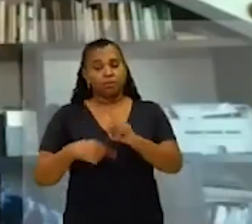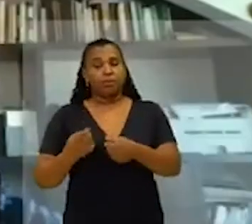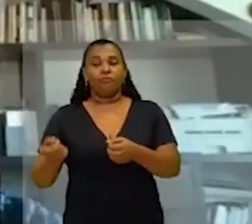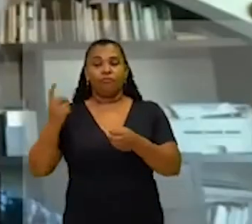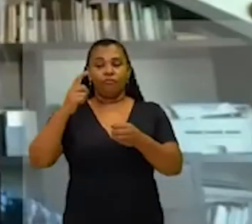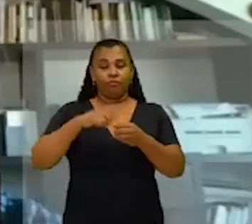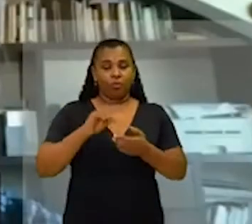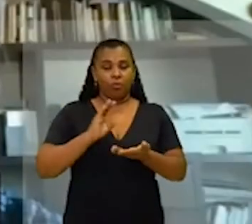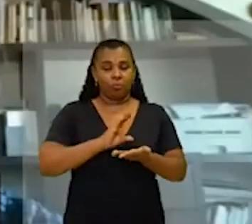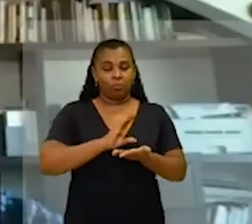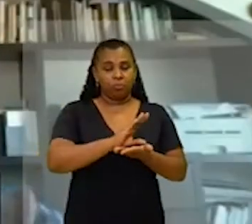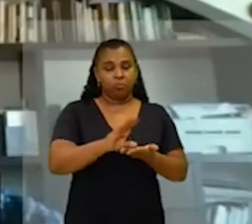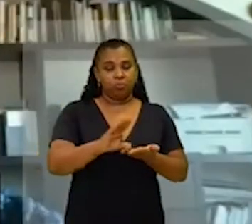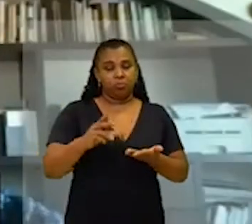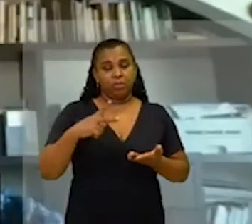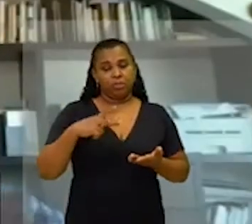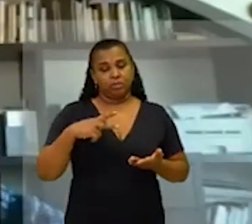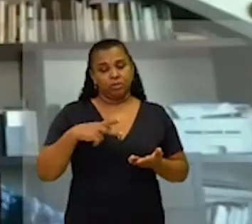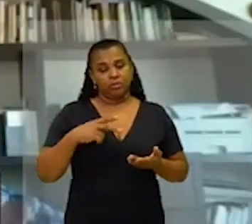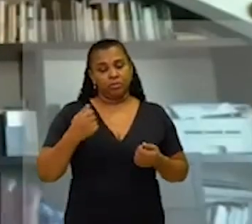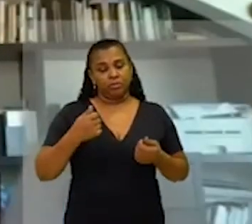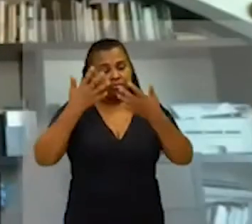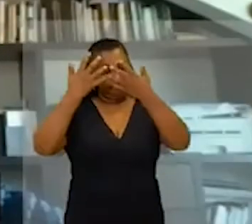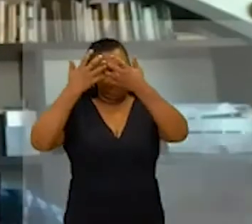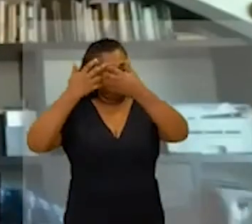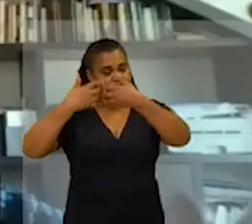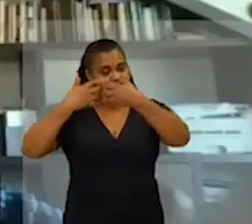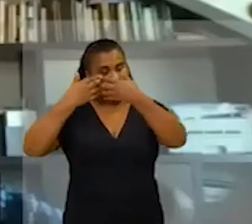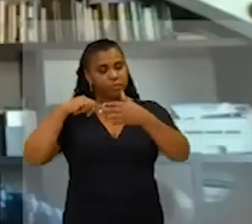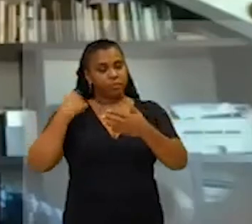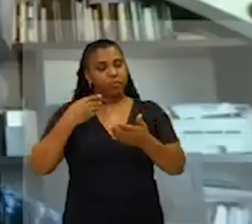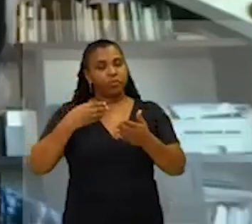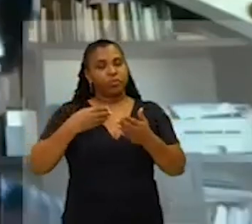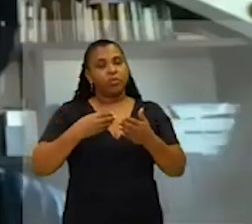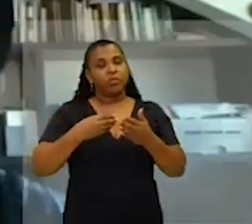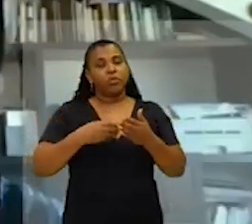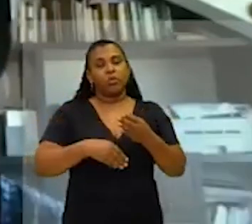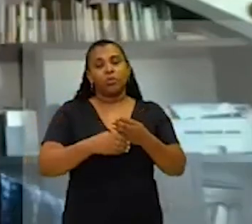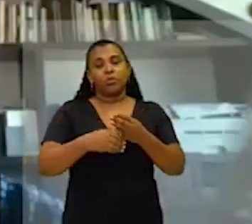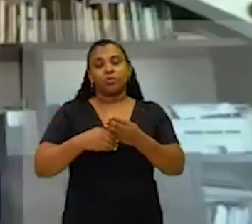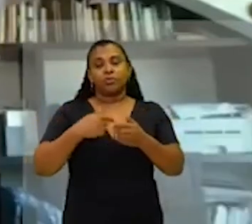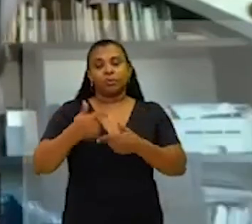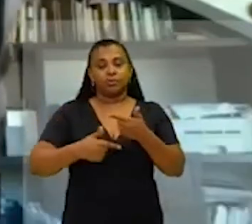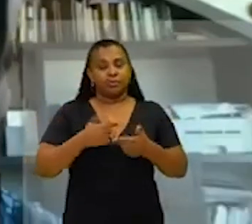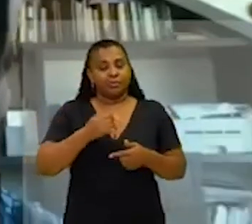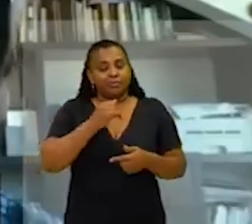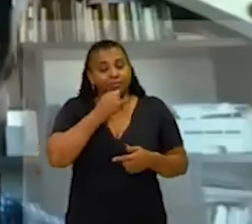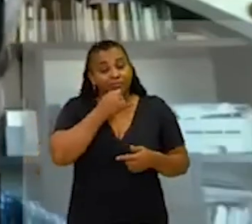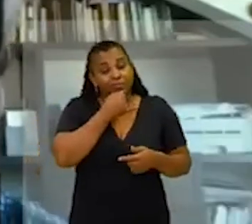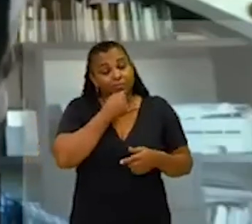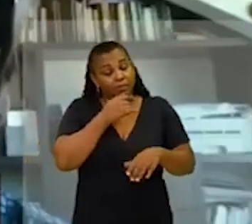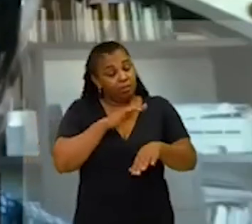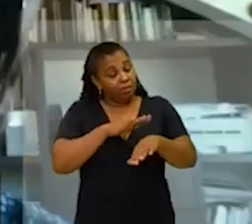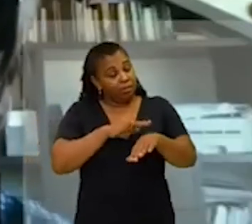isso que o nosso Nossa contribuição nosso trabalho que infelizmente não fomos felizes aqui um e na é